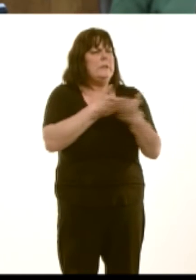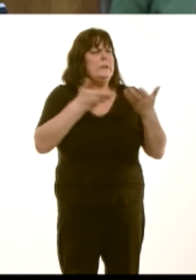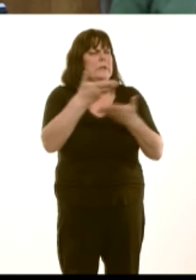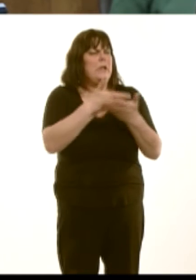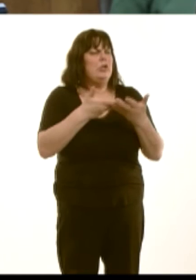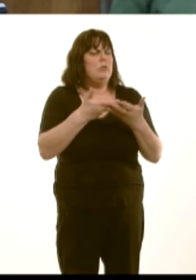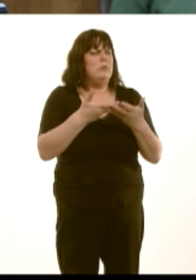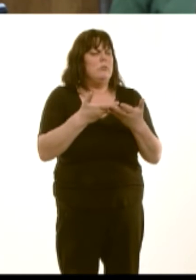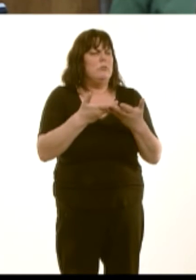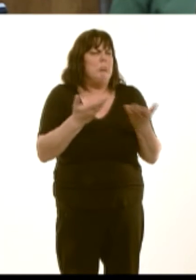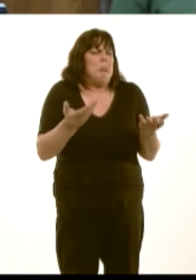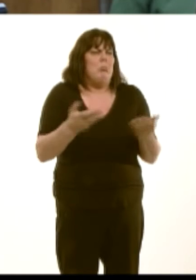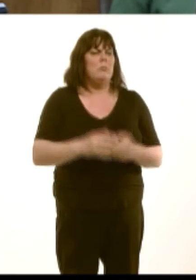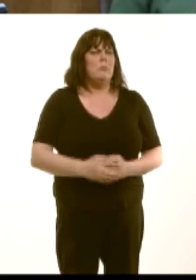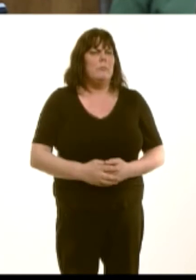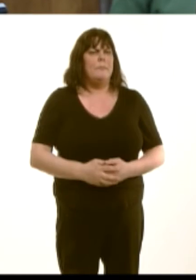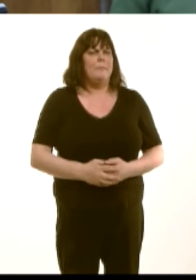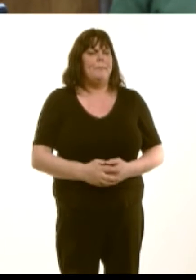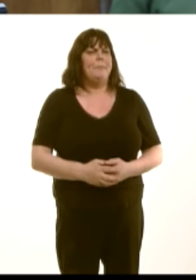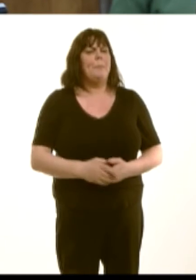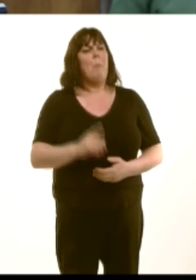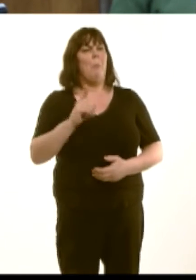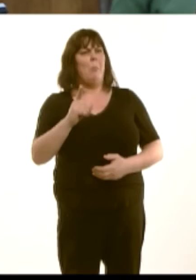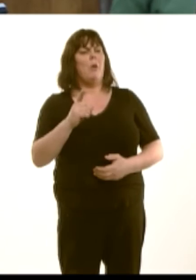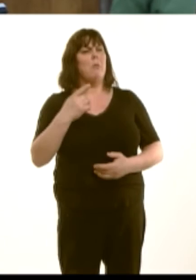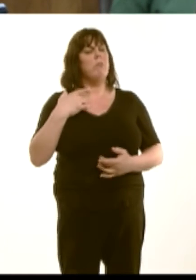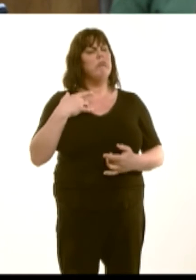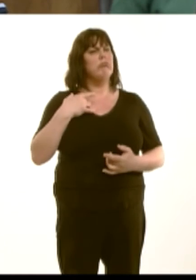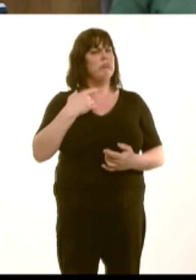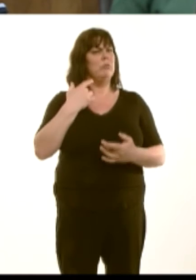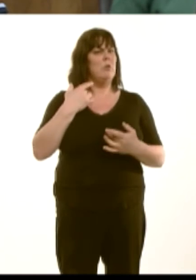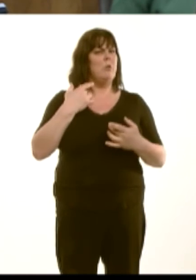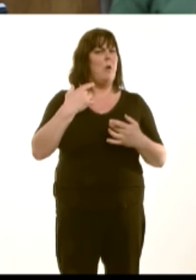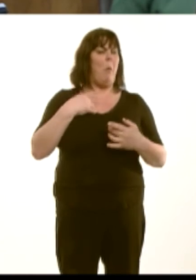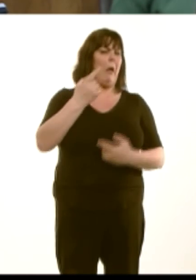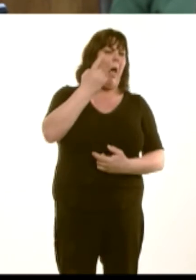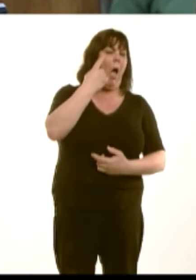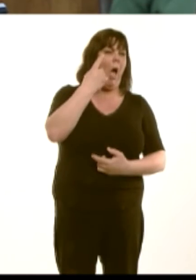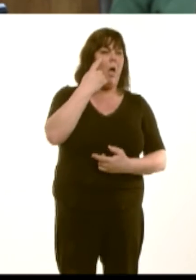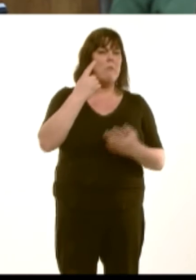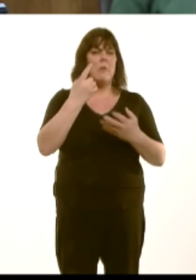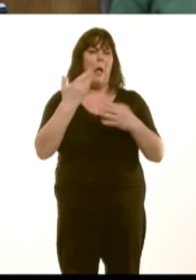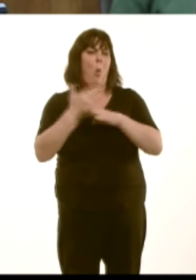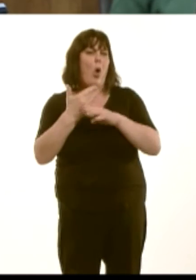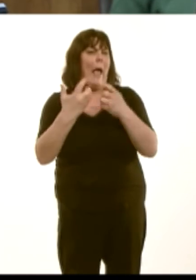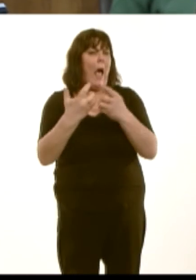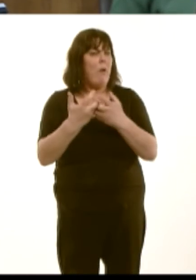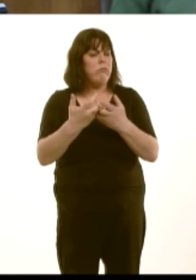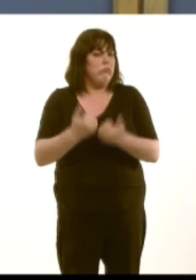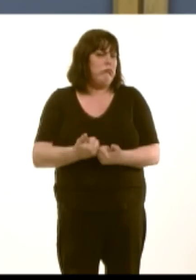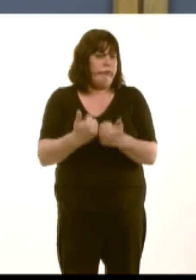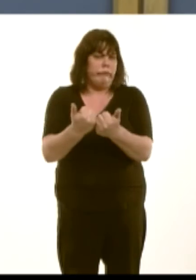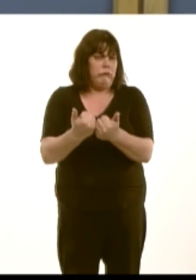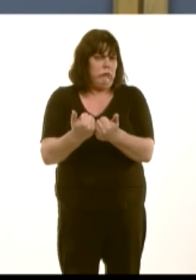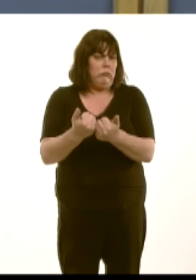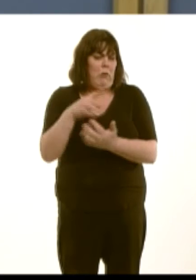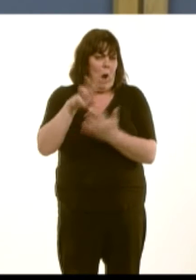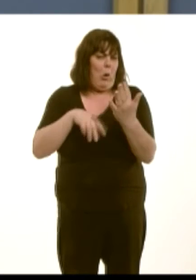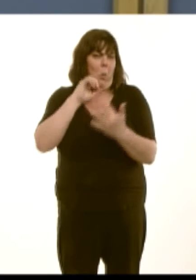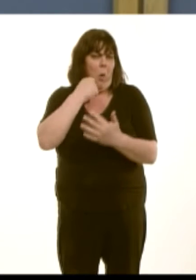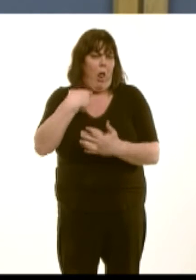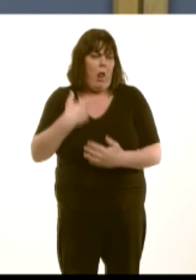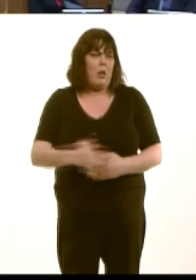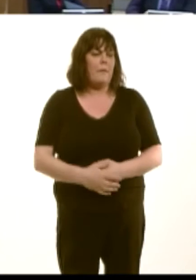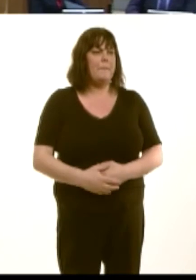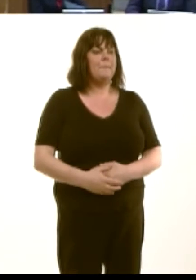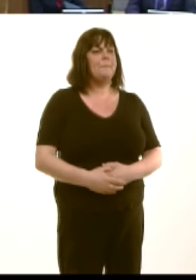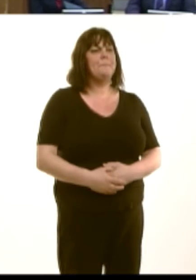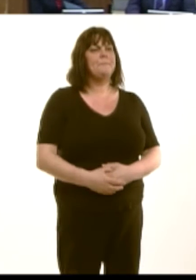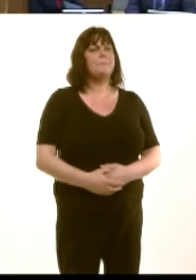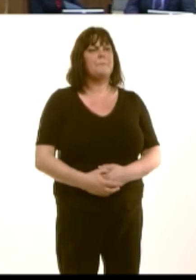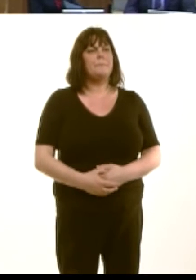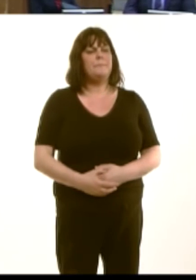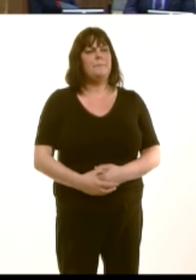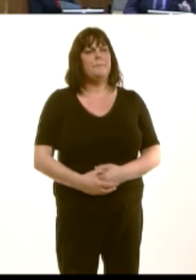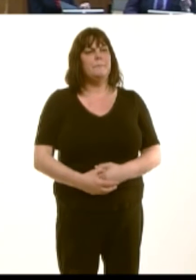certainly itís something that would interest us in terms of practical proposals as to how